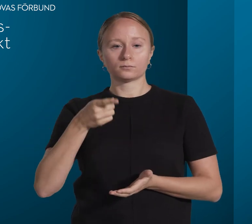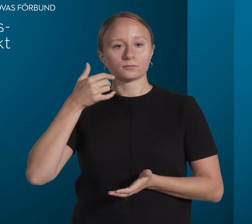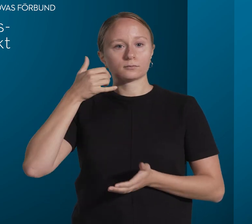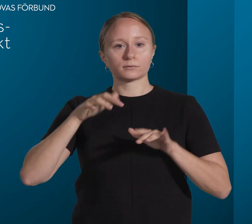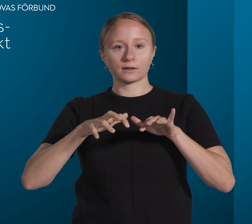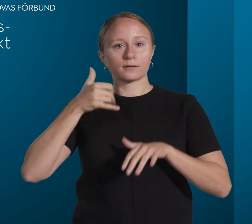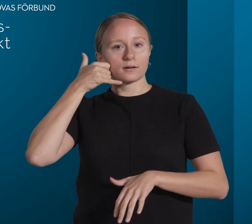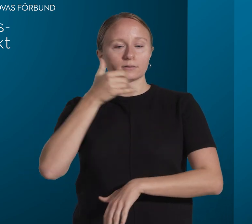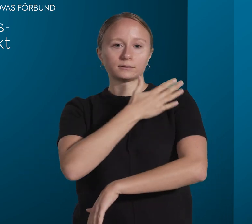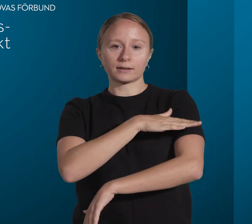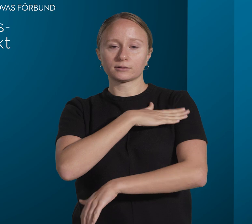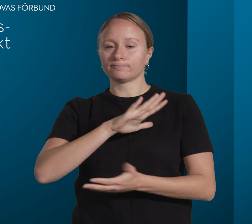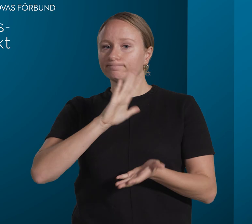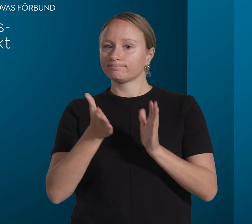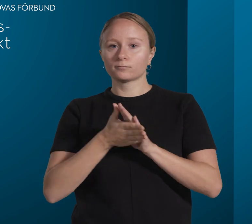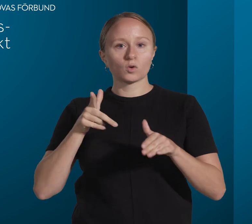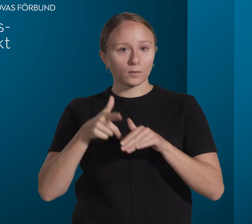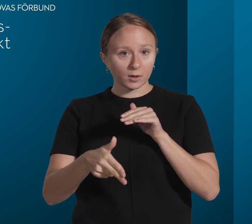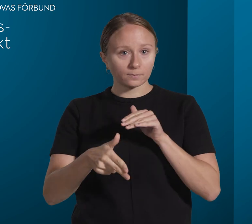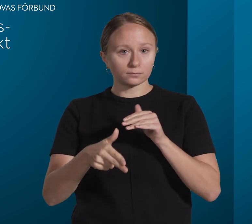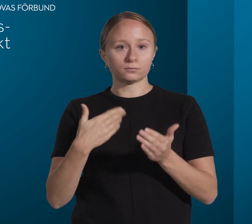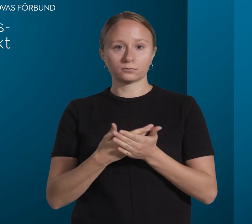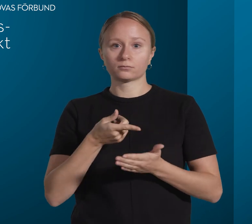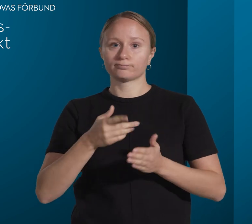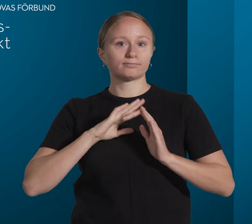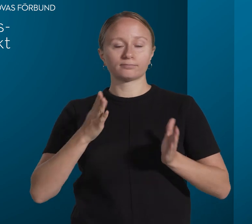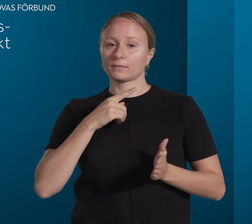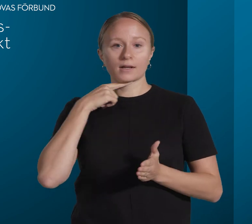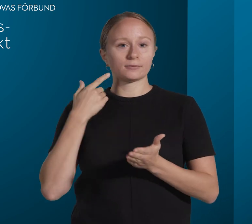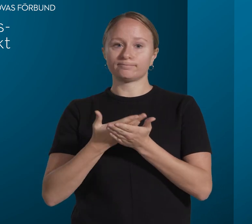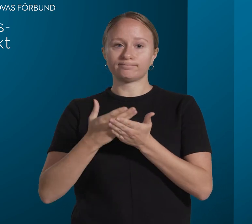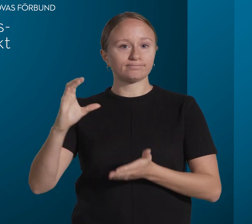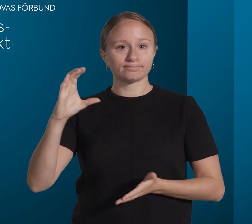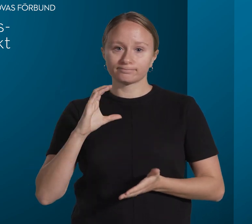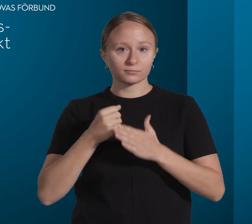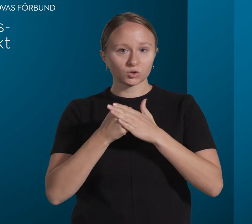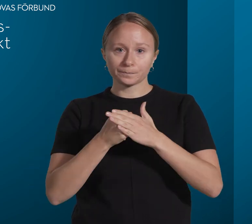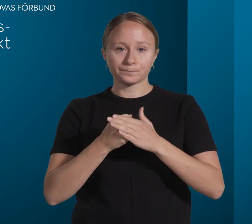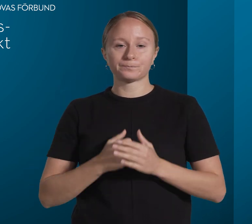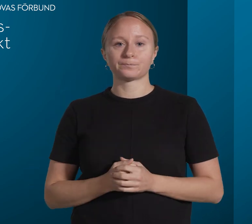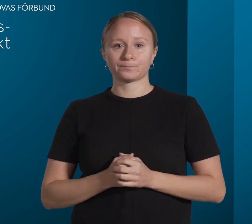då tjänsten kommer att upphöra helt, - eftersom den inte har fått tillräcklig finansiering.